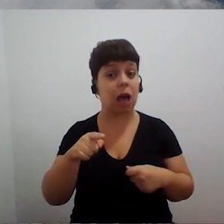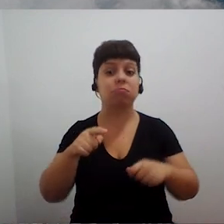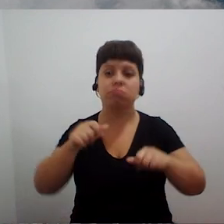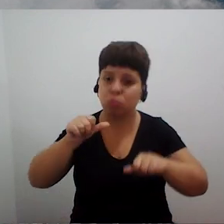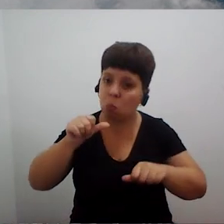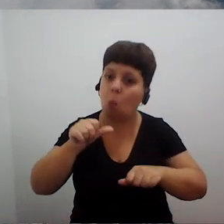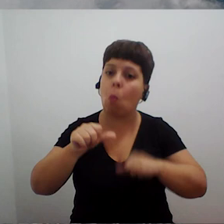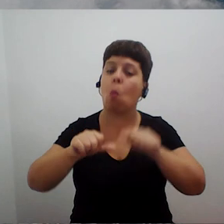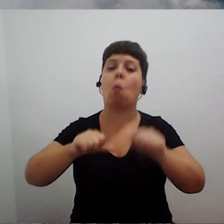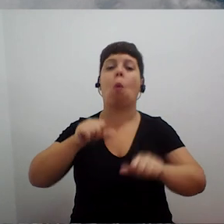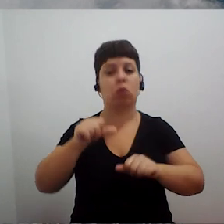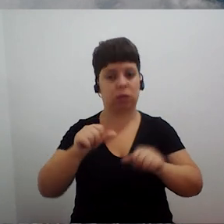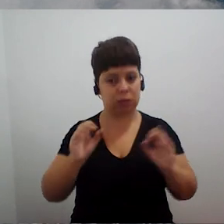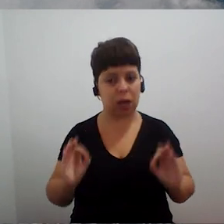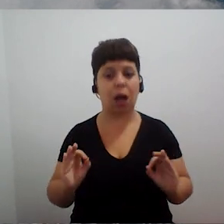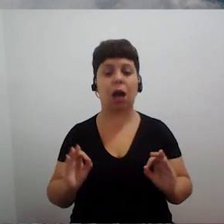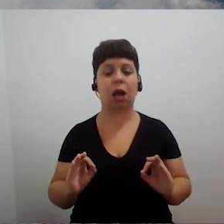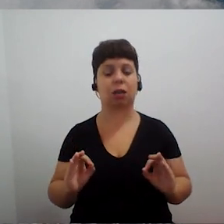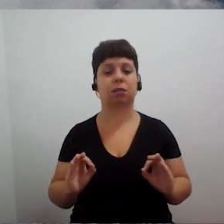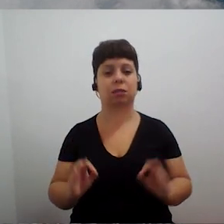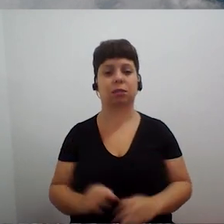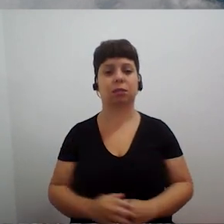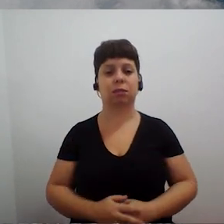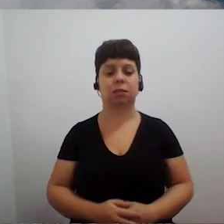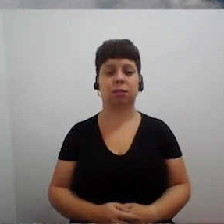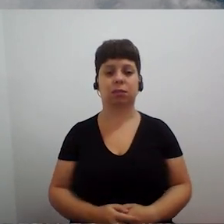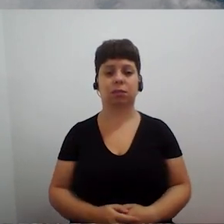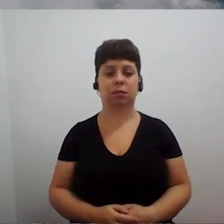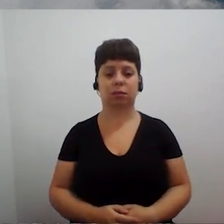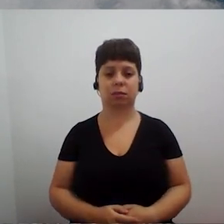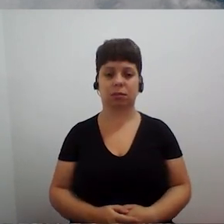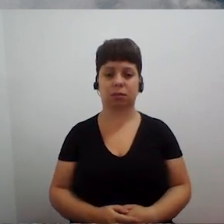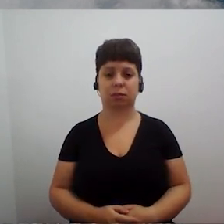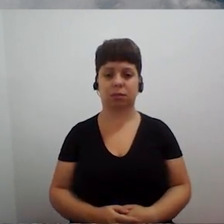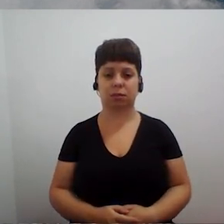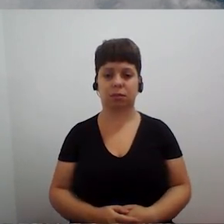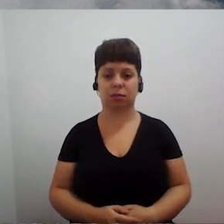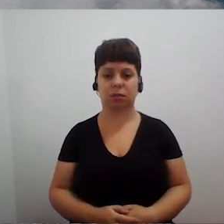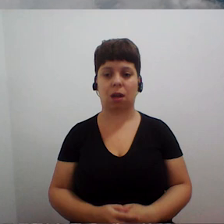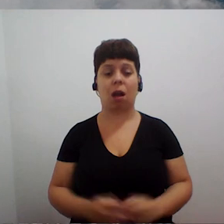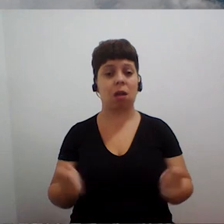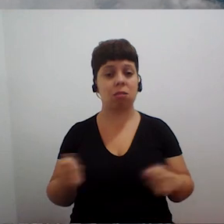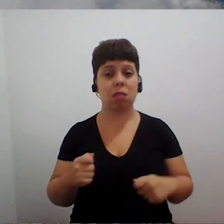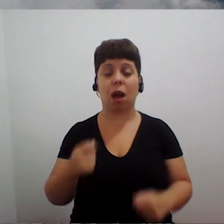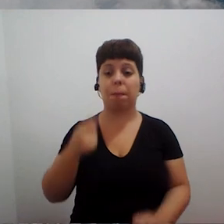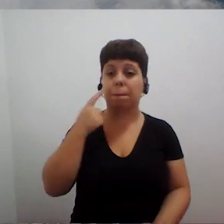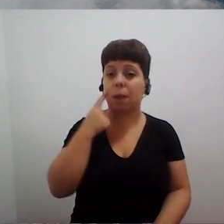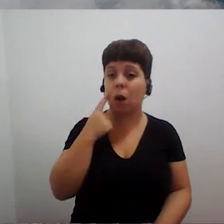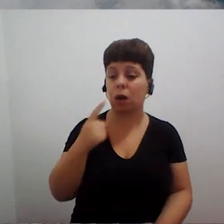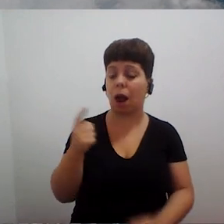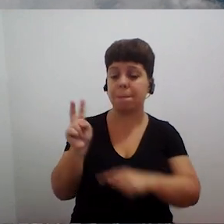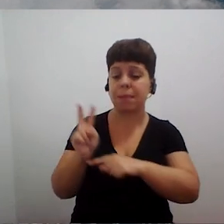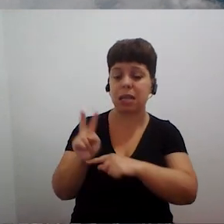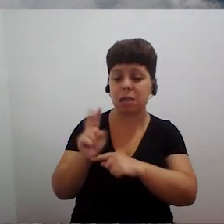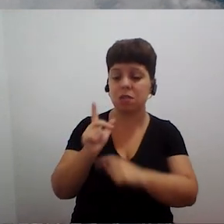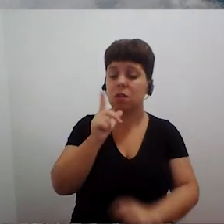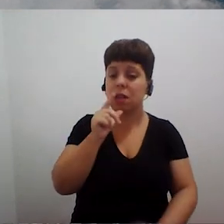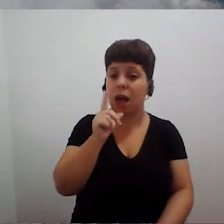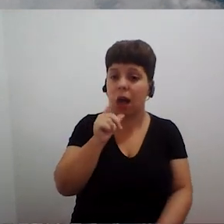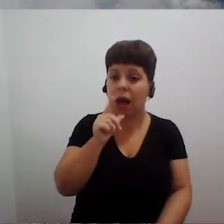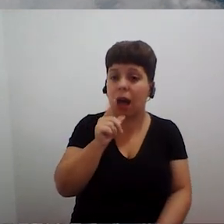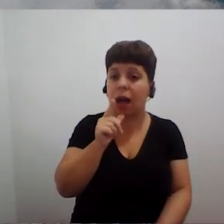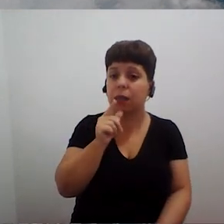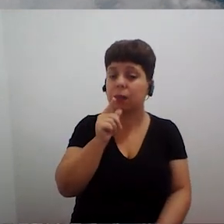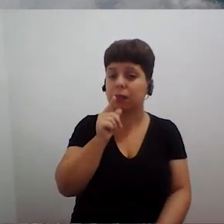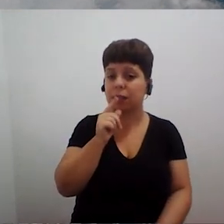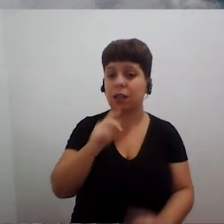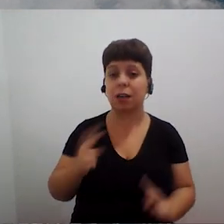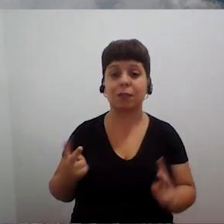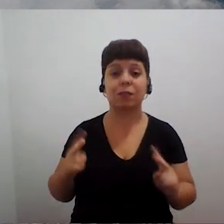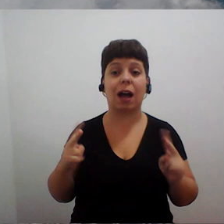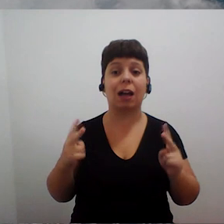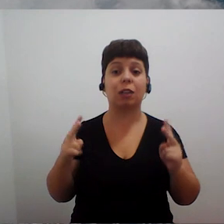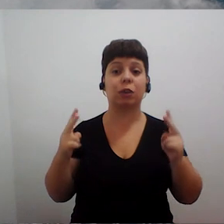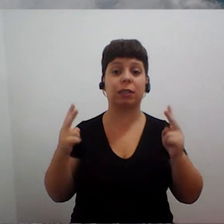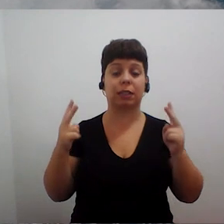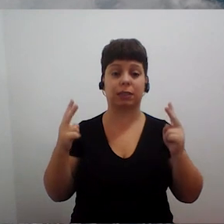que nós podemos olhar para esse lado da preservação da água, da selva, da valorização